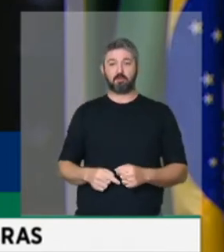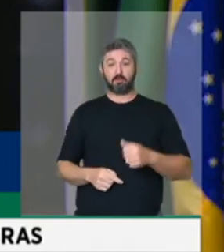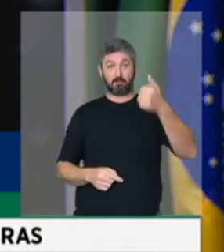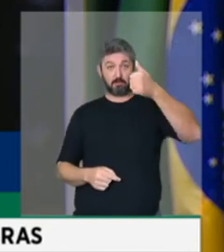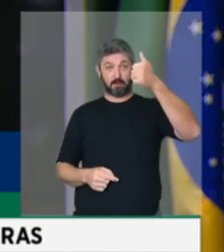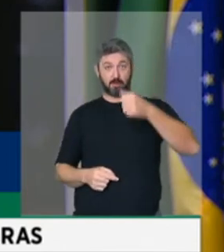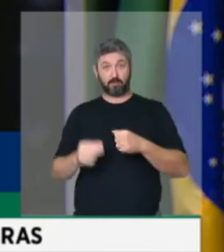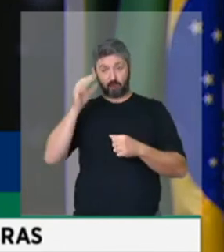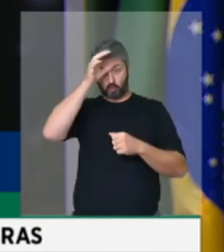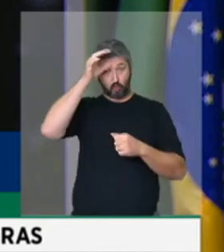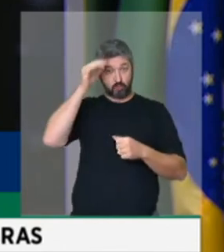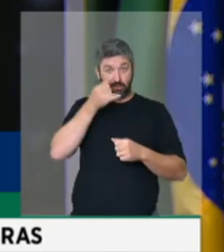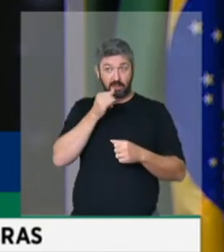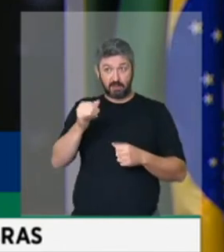REGIMENTO E MUITO MENOS O QUE ESTÁ SENDO DISCUTIDO. COMO